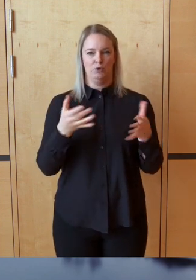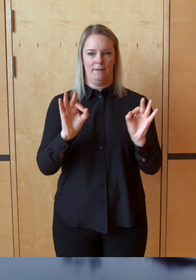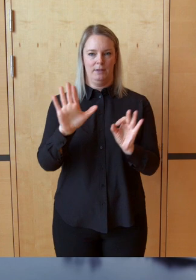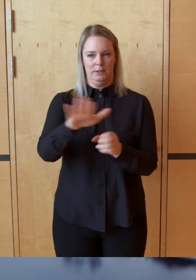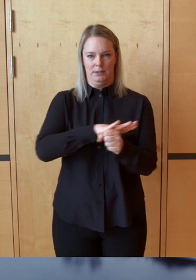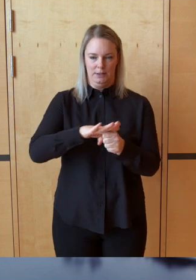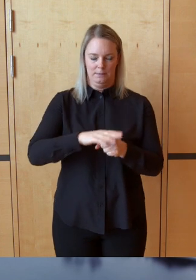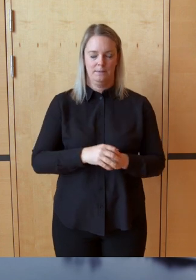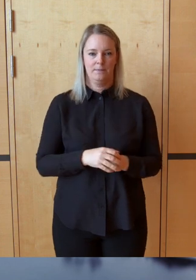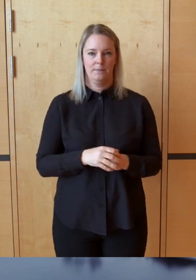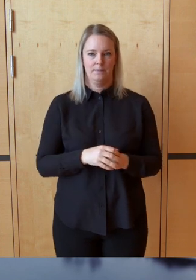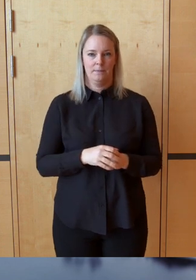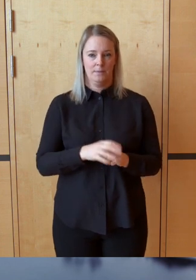Jag försvarar mig rätt uppfattade